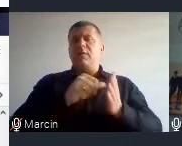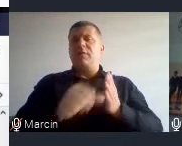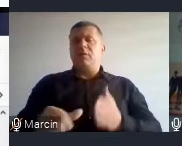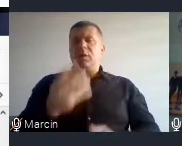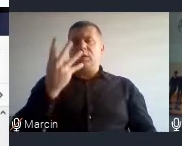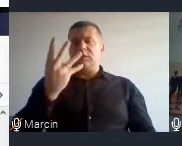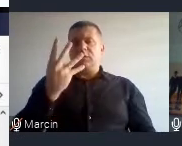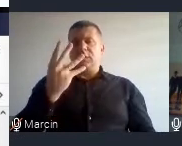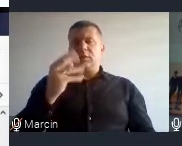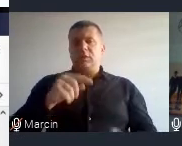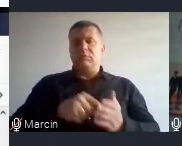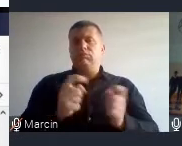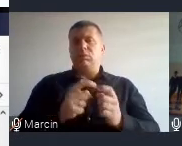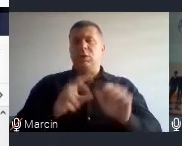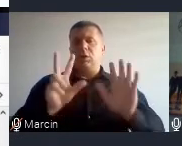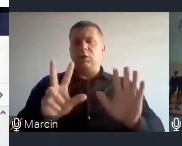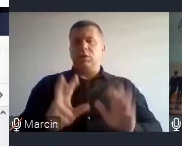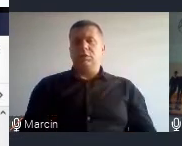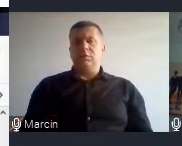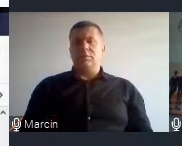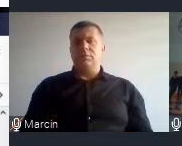to jest próg 30 000 euro, przy czym udzielenie zamówienia,